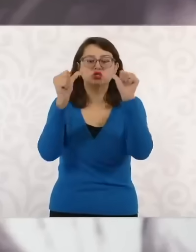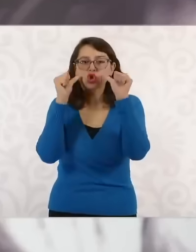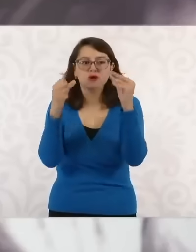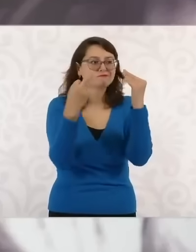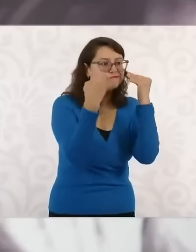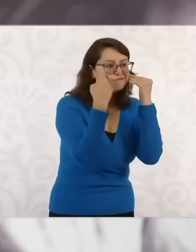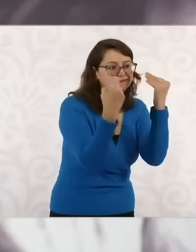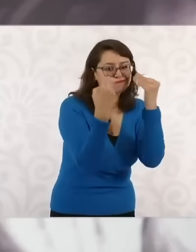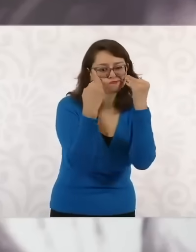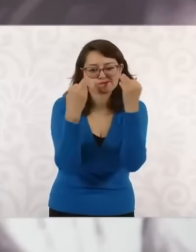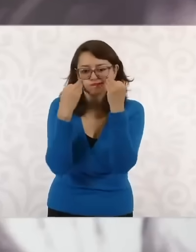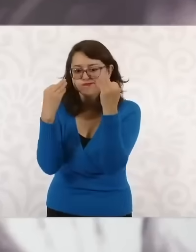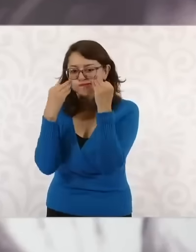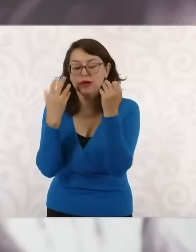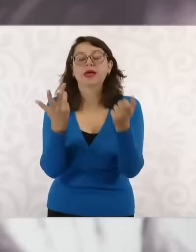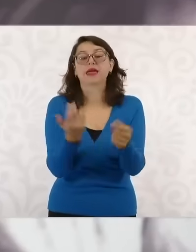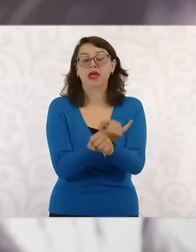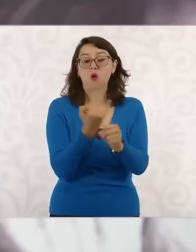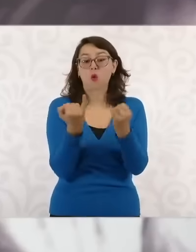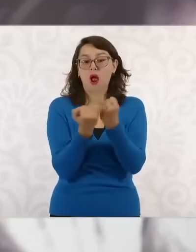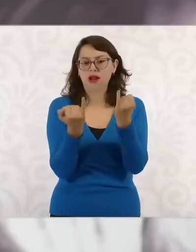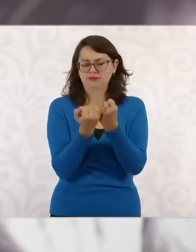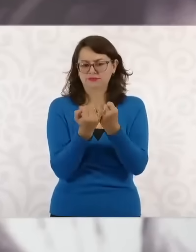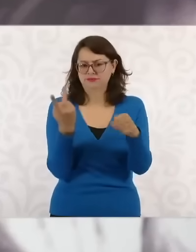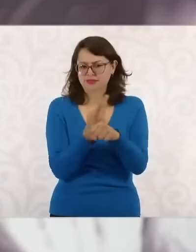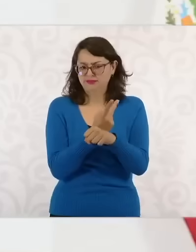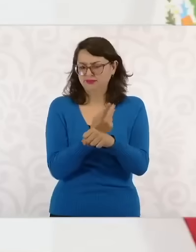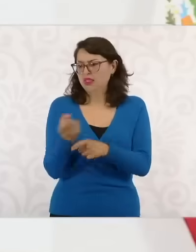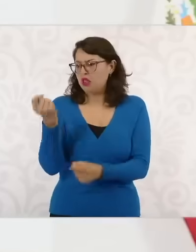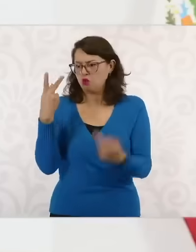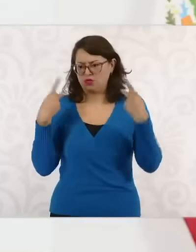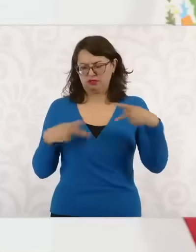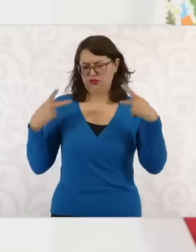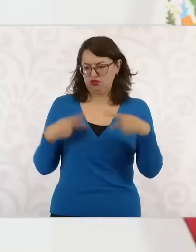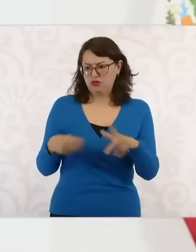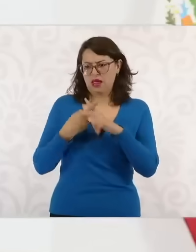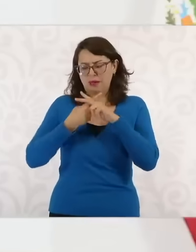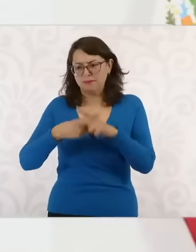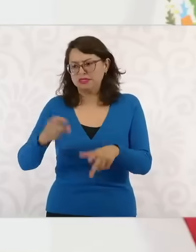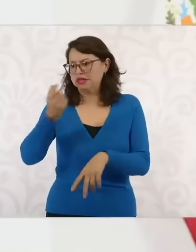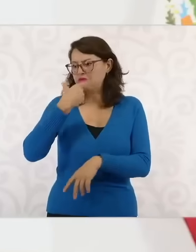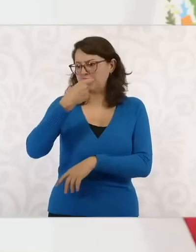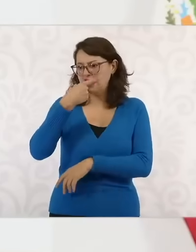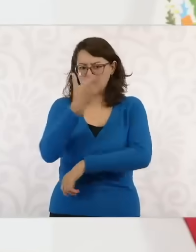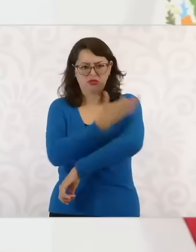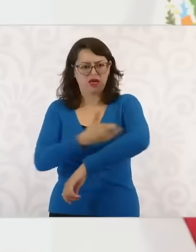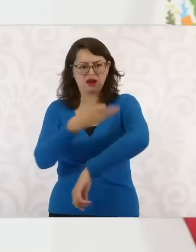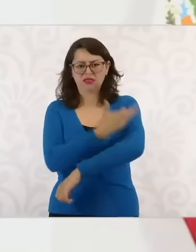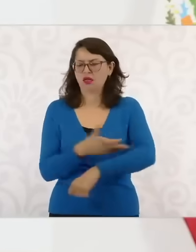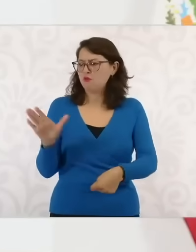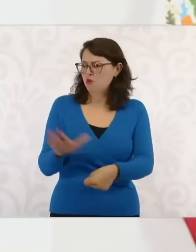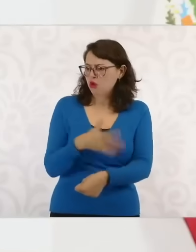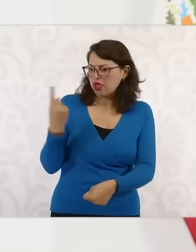además reconocer por qué algunos llegan tarde al tratamiento. Entonces, no nada más es los